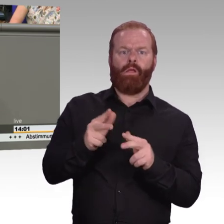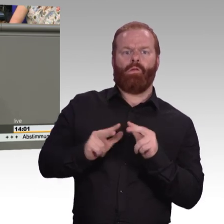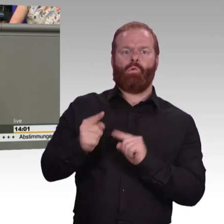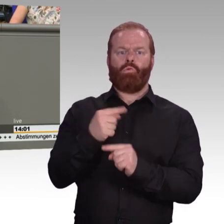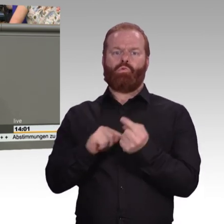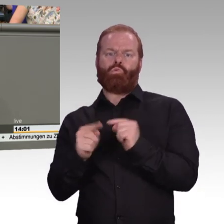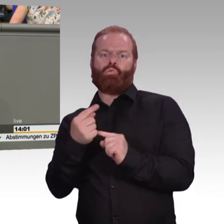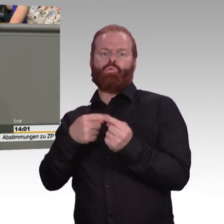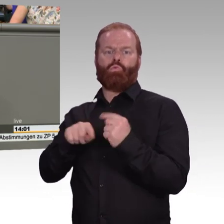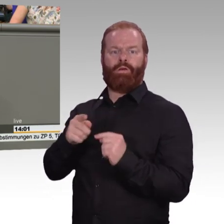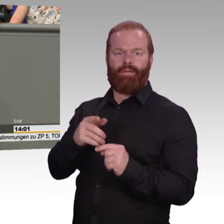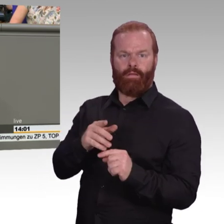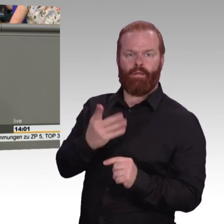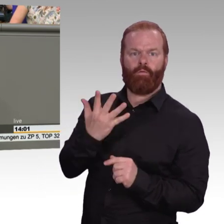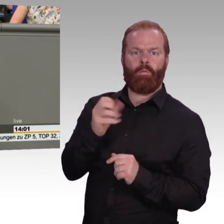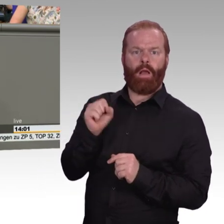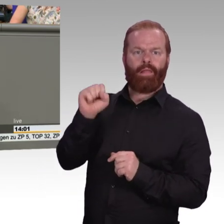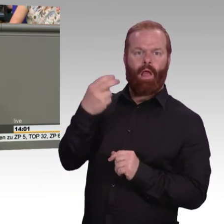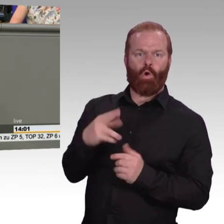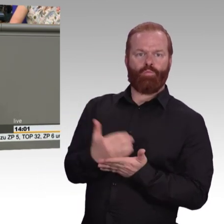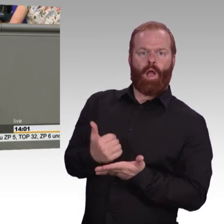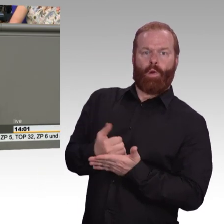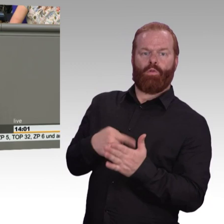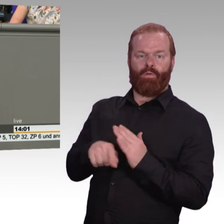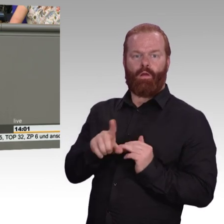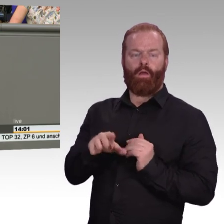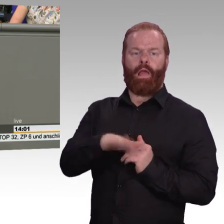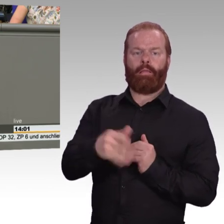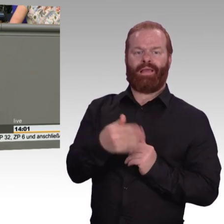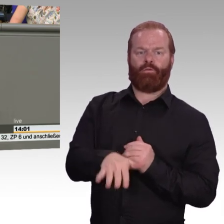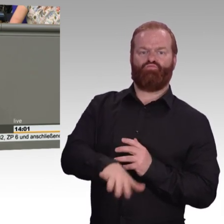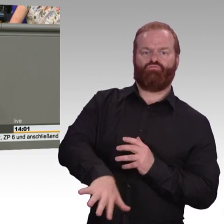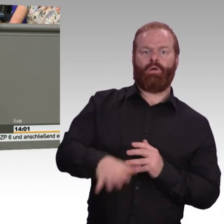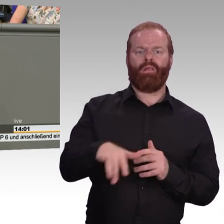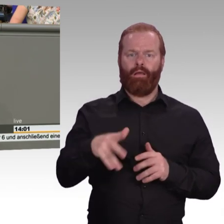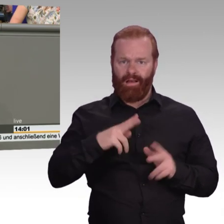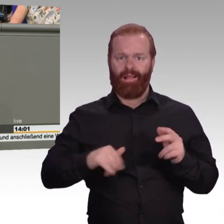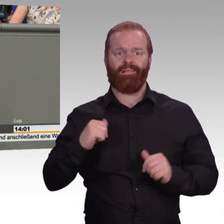und sollte es auch im deutschen Recht sein. Und das betrifft alle Rechtsbereiche.